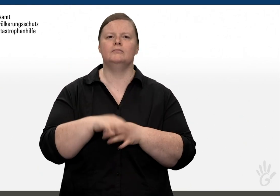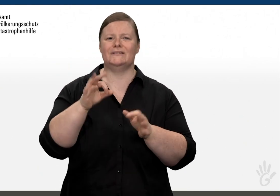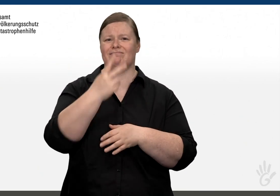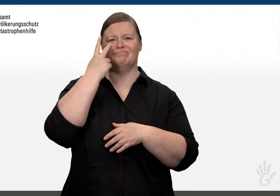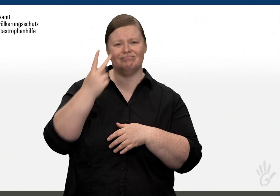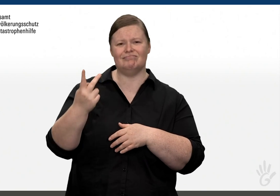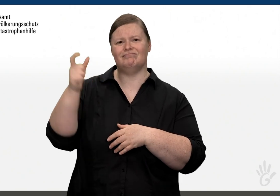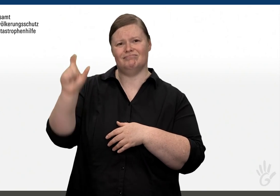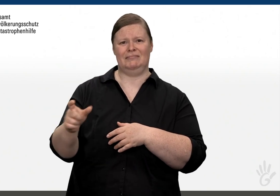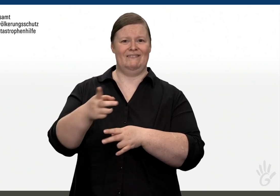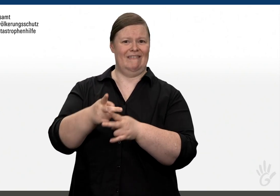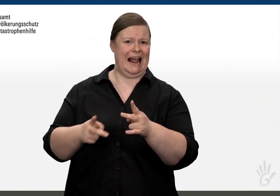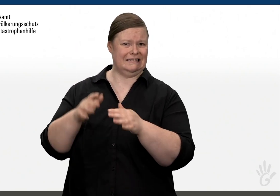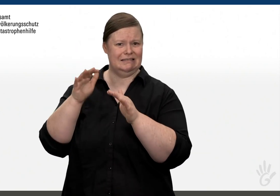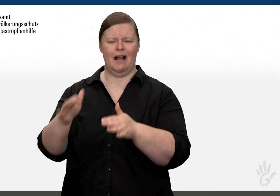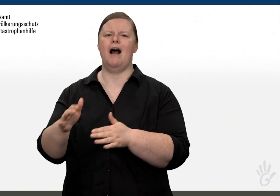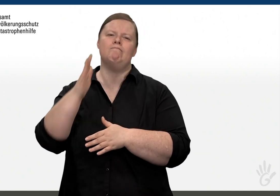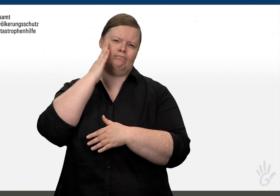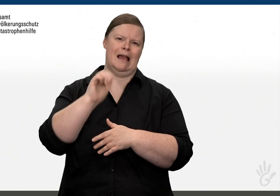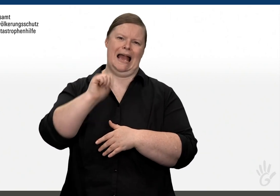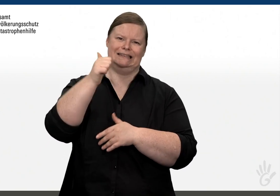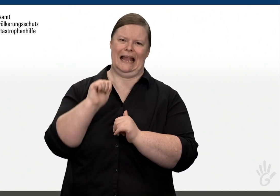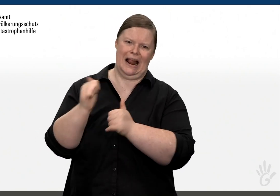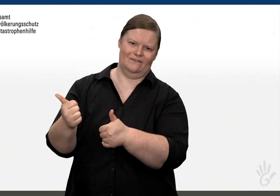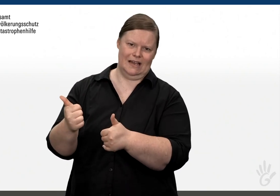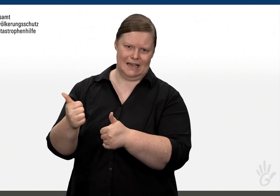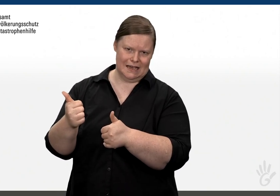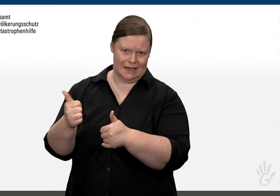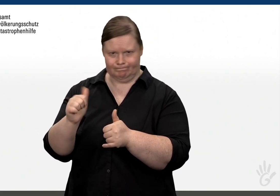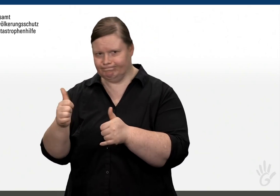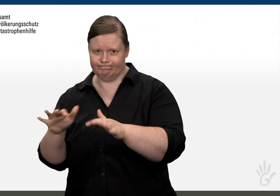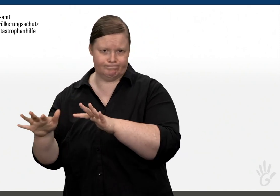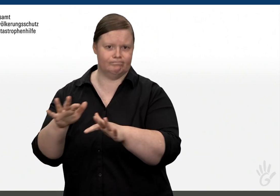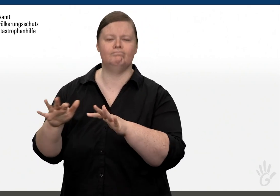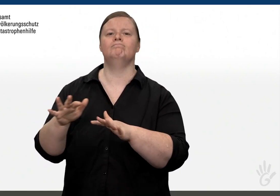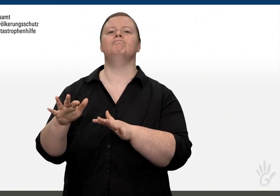Ist jemand verletzt, leisten Sie Erste Hilfe